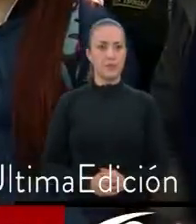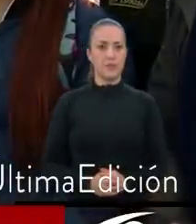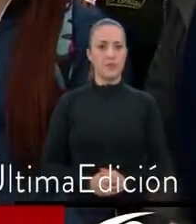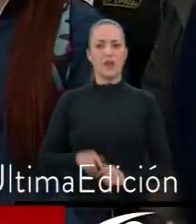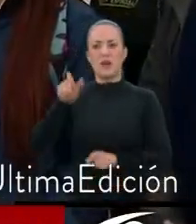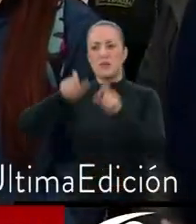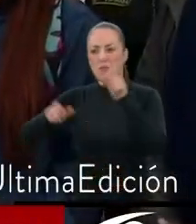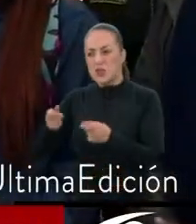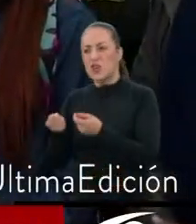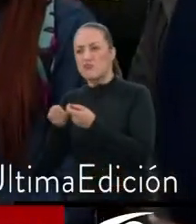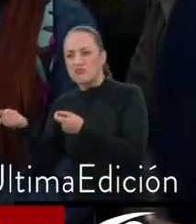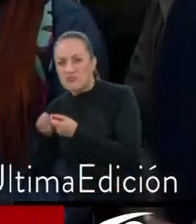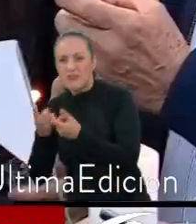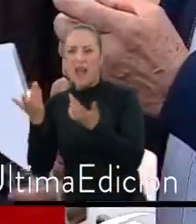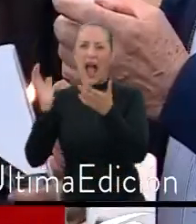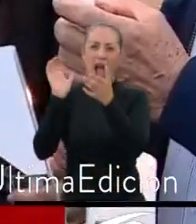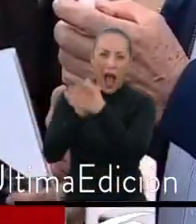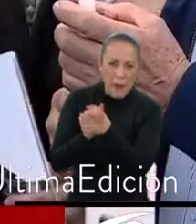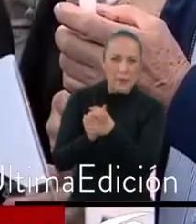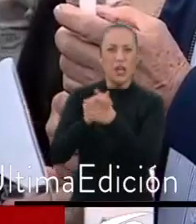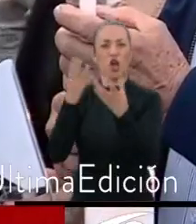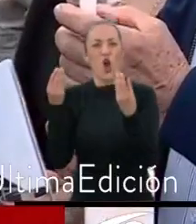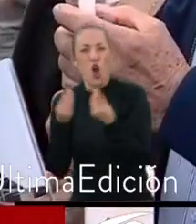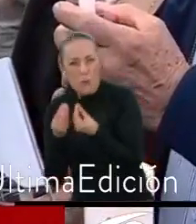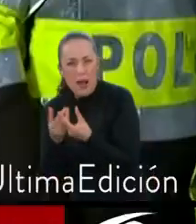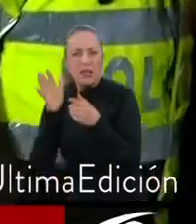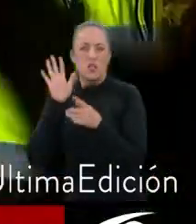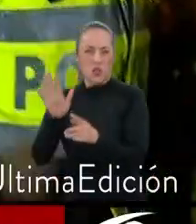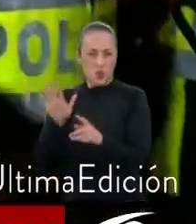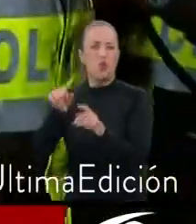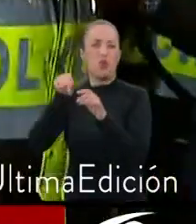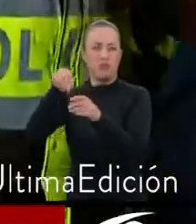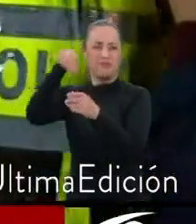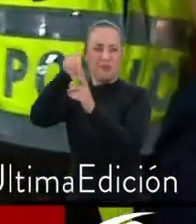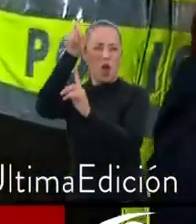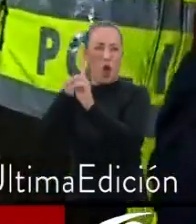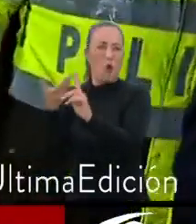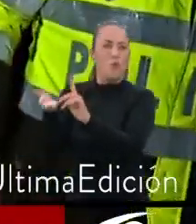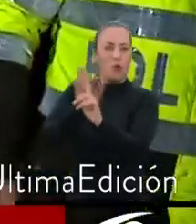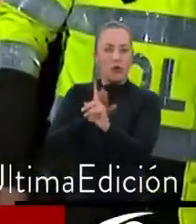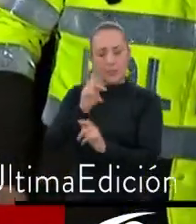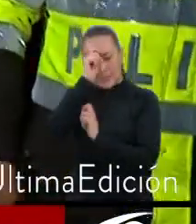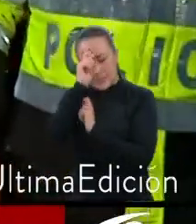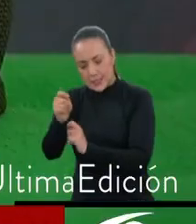[marcha fúnebre]